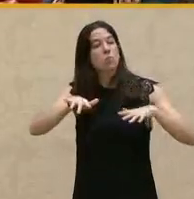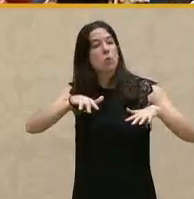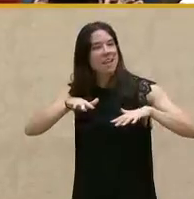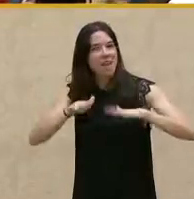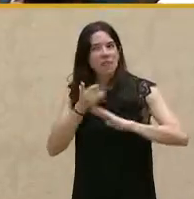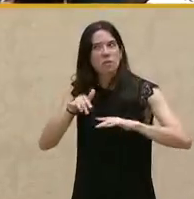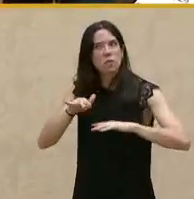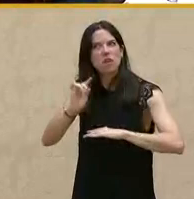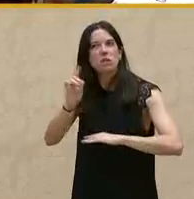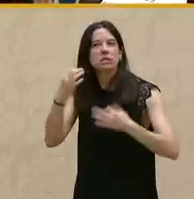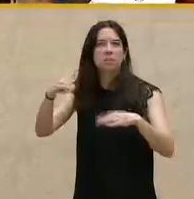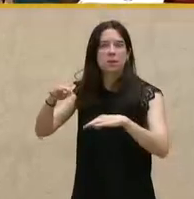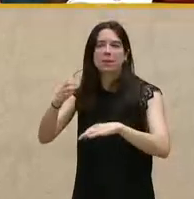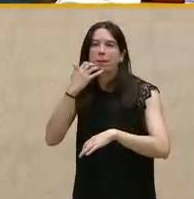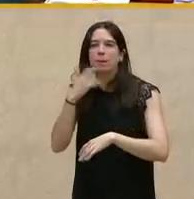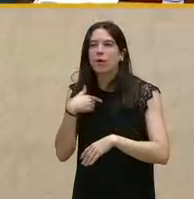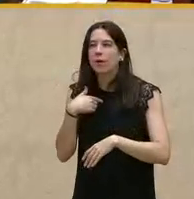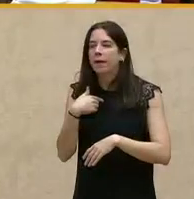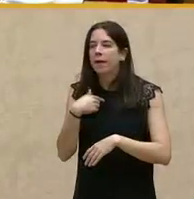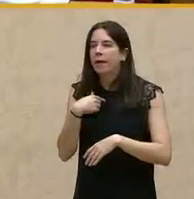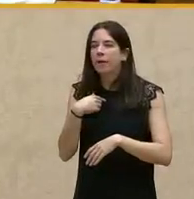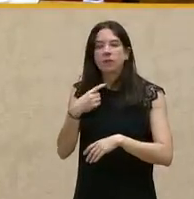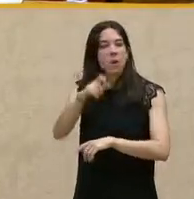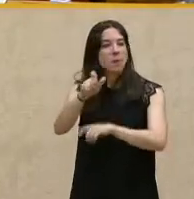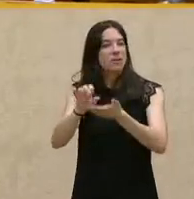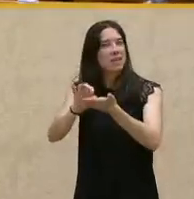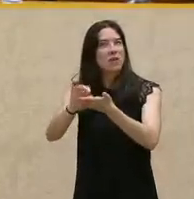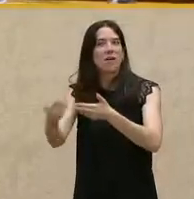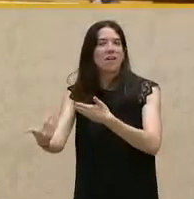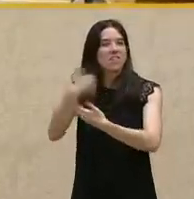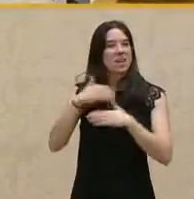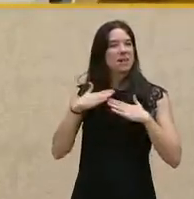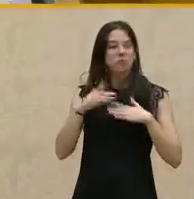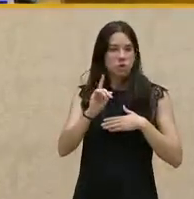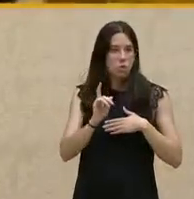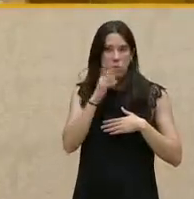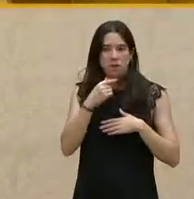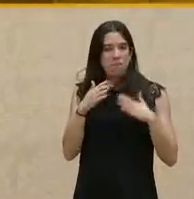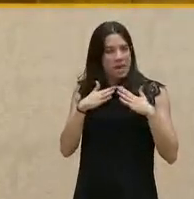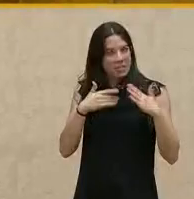refiere solo cuando van a tu casa. Porque tu casa te la conocen, te la saben. Te dan un porcentaje,